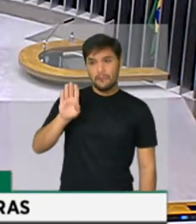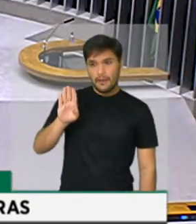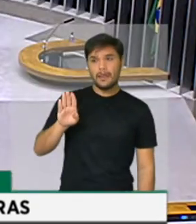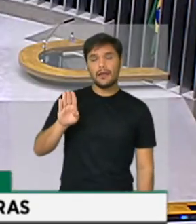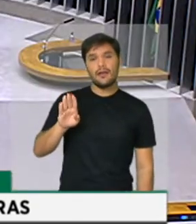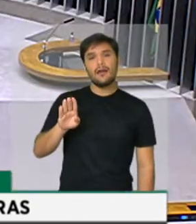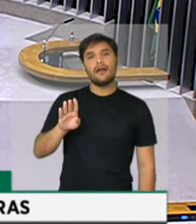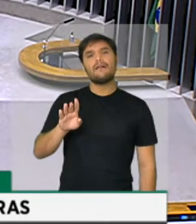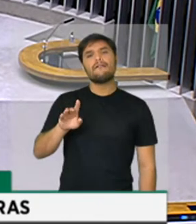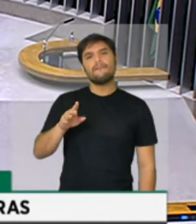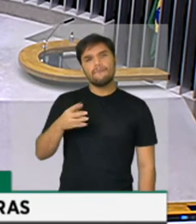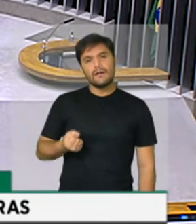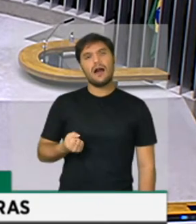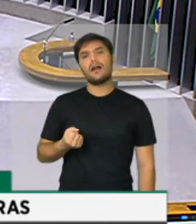PRESIDENTE, O MDB ADOTA A